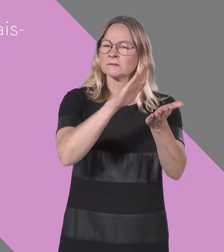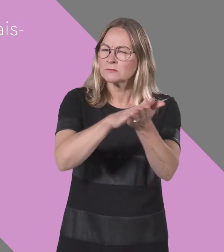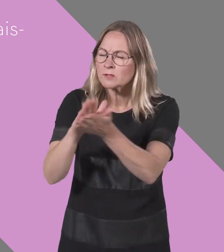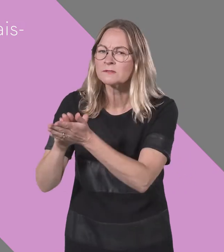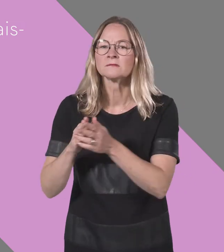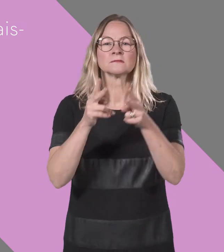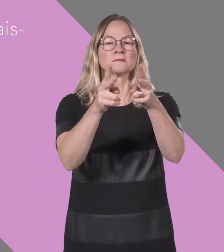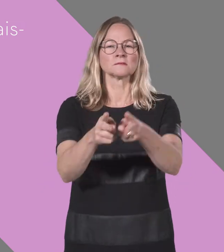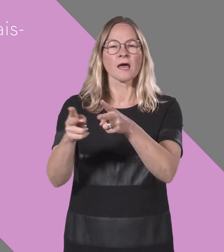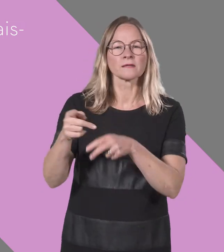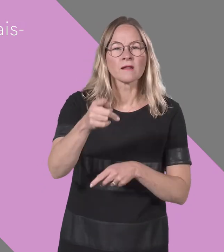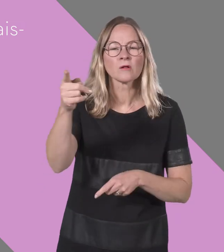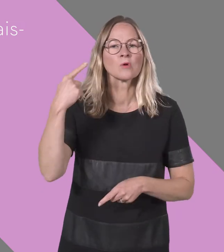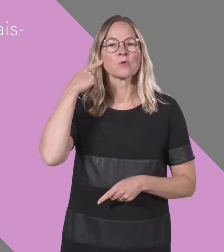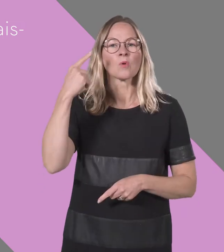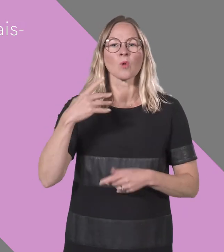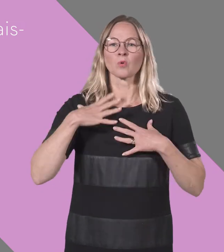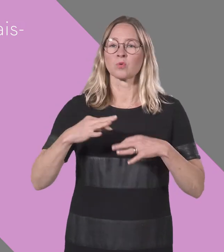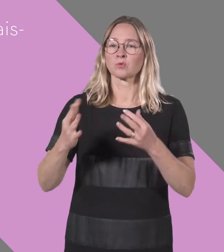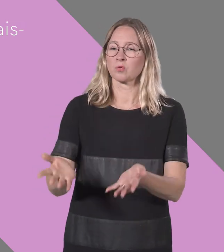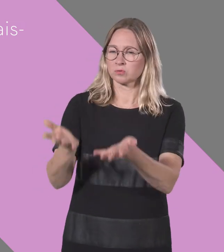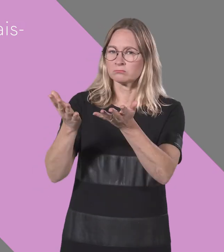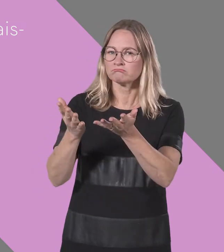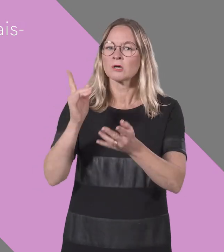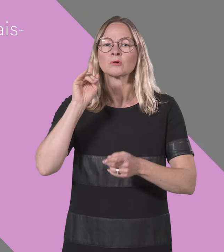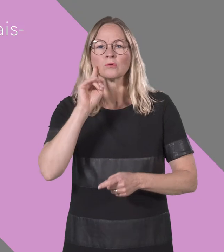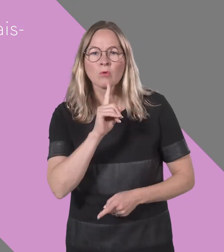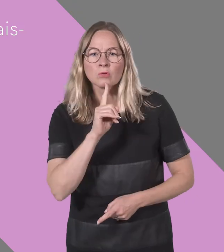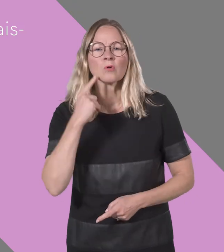että sairaaloiden kuulonkuntoutuksessa tuetaan kuurojen -